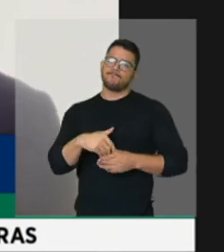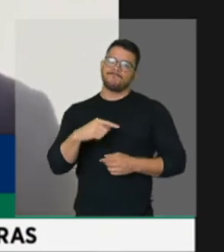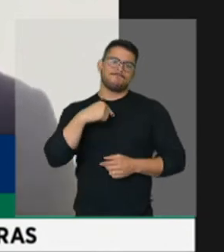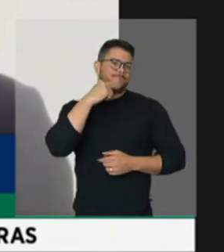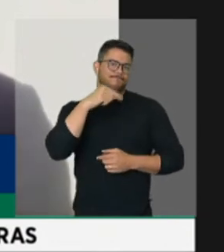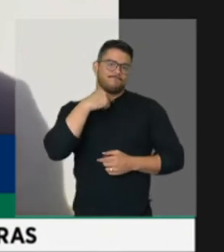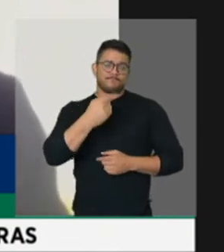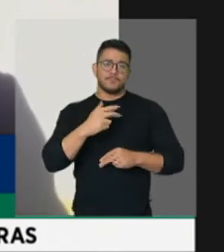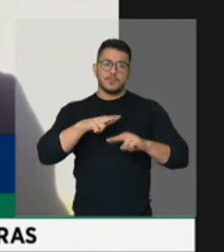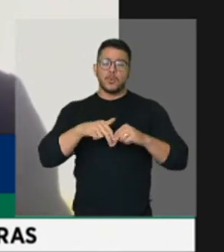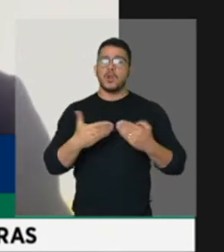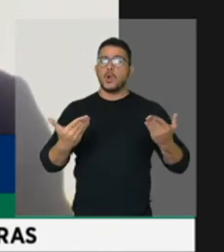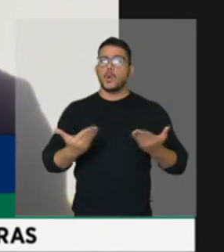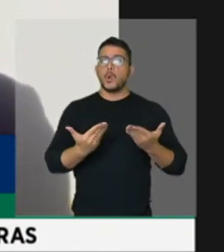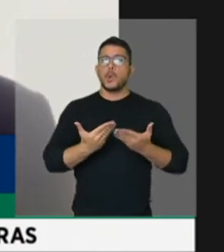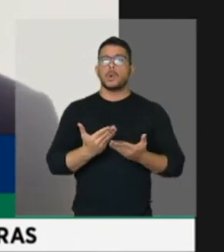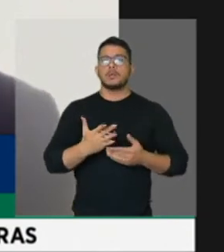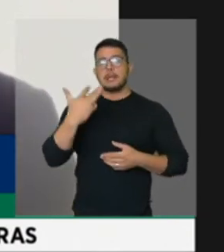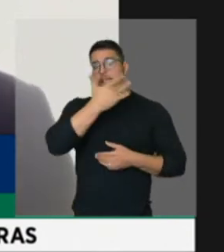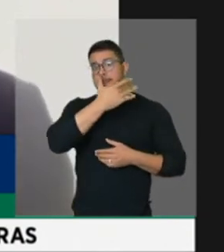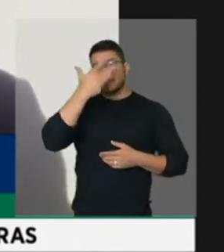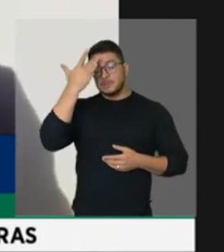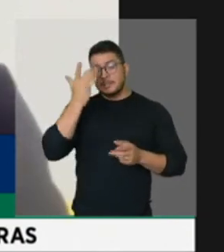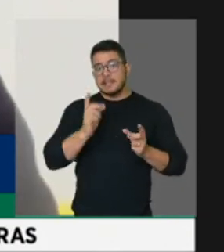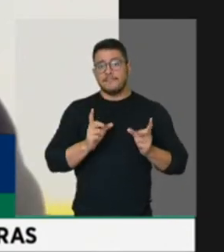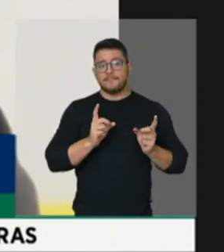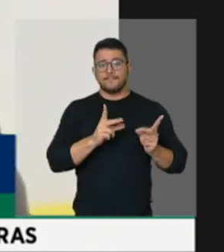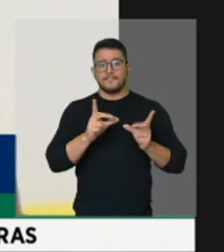CONCORDAR. DISSE AQUI ALGUÉM QUE O POVO VAI RECONHECER NA RUA... CADA UM PELO VOTO QUE